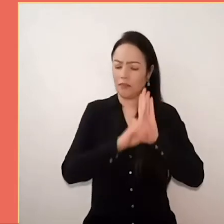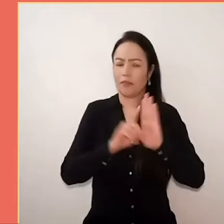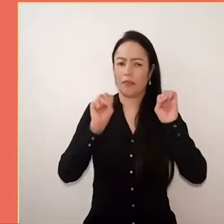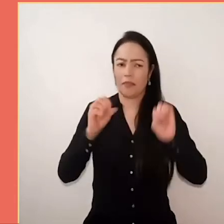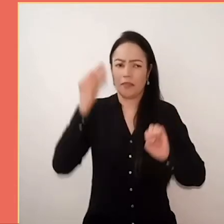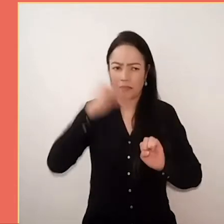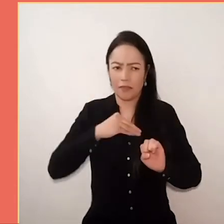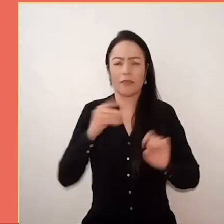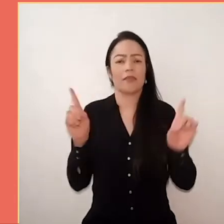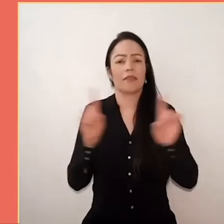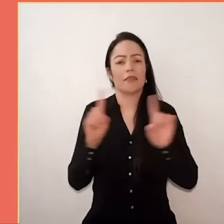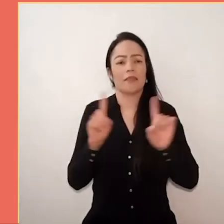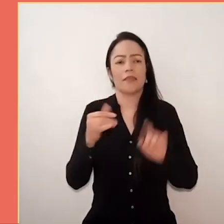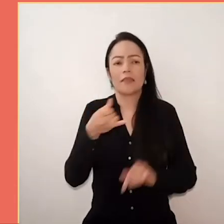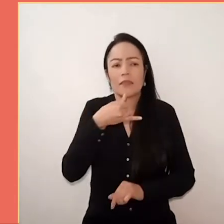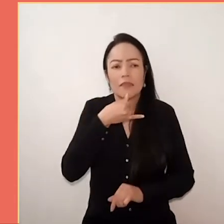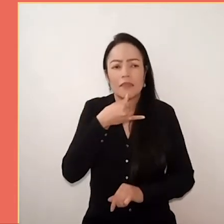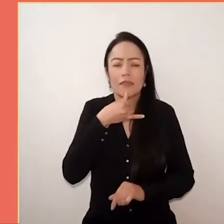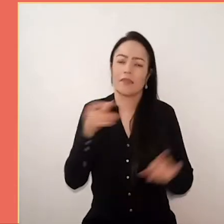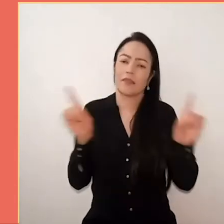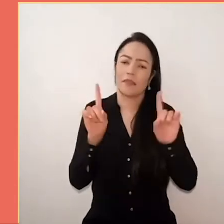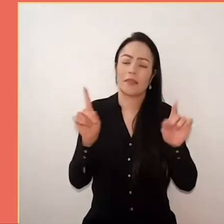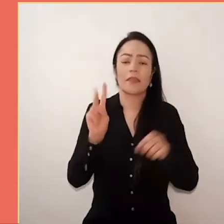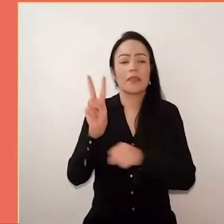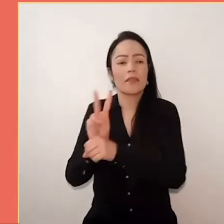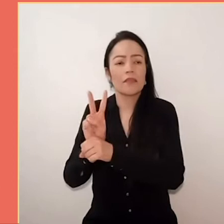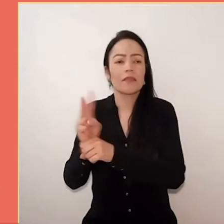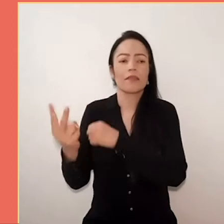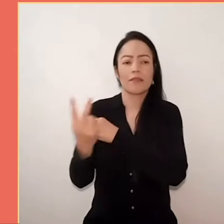porque nós precisamos que um apoie o outro, que uma dê a mão pra outra.